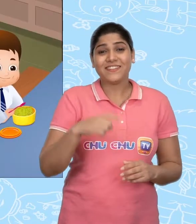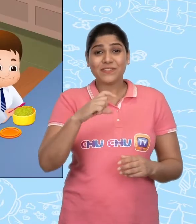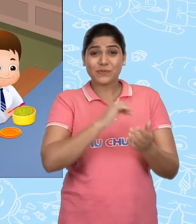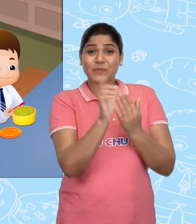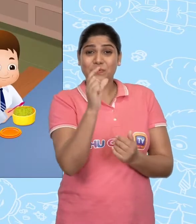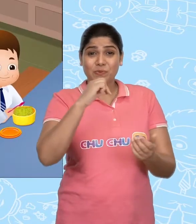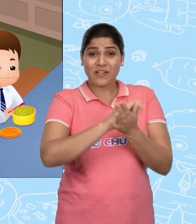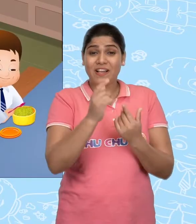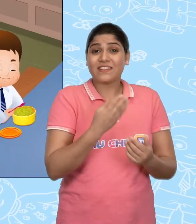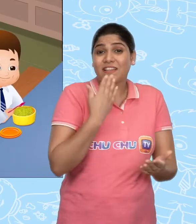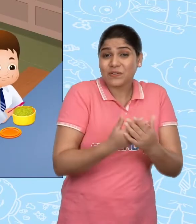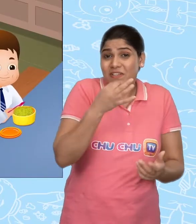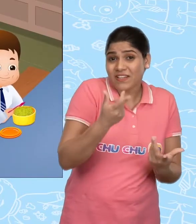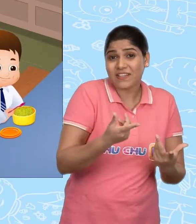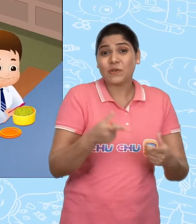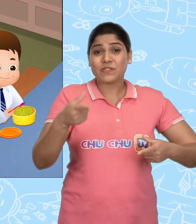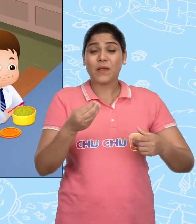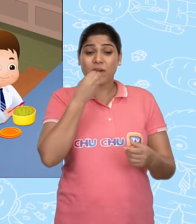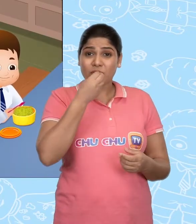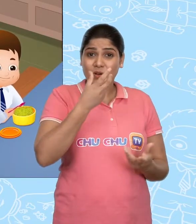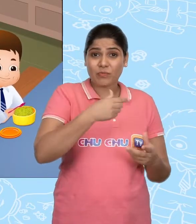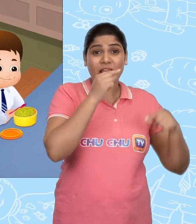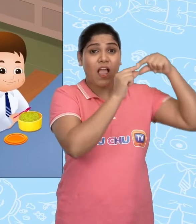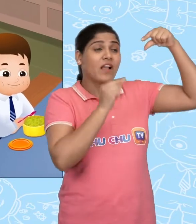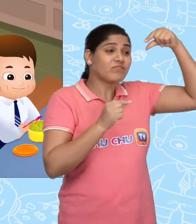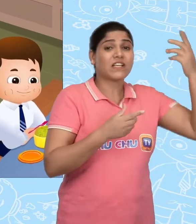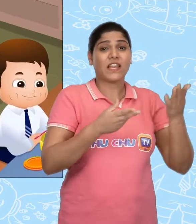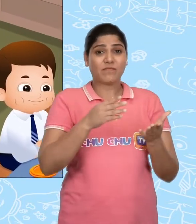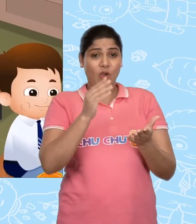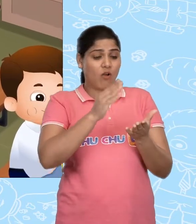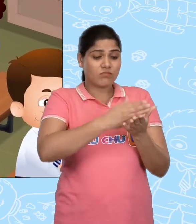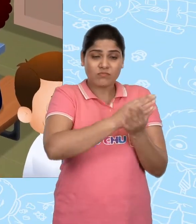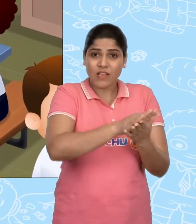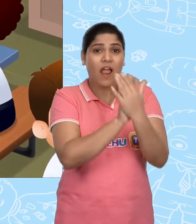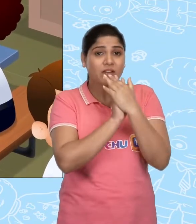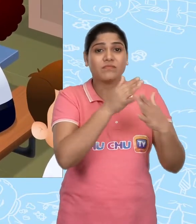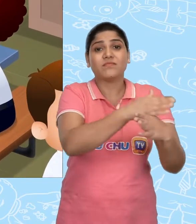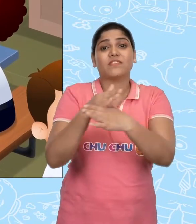ChuChu का शुक्रिया करने के लिए उसने उसके साथ अपने अंगूर और sandwich भी शेयर किये।